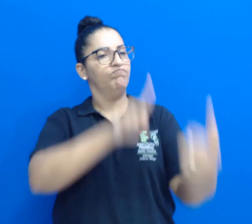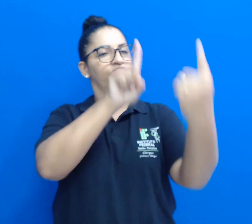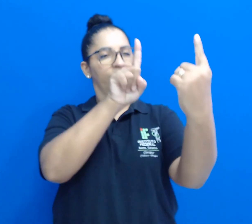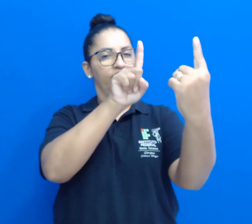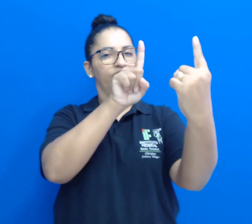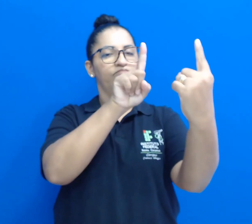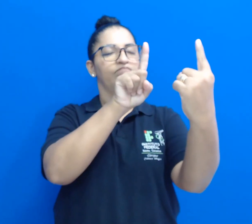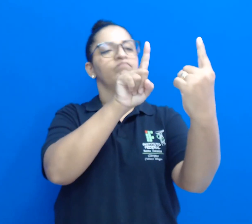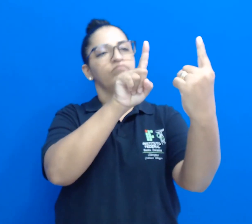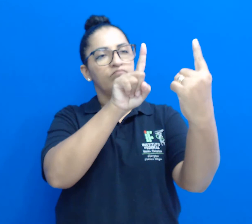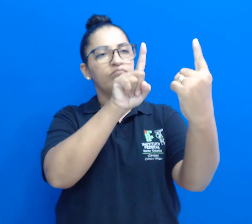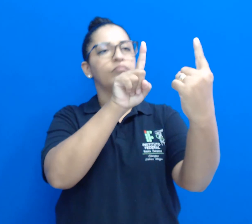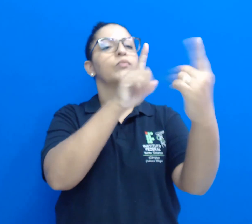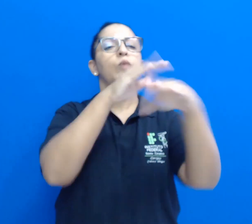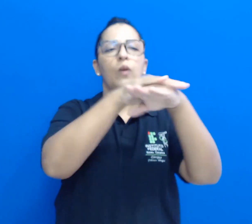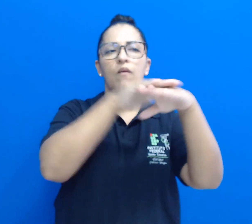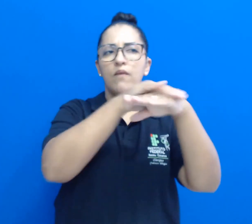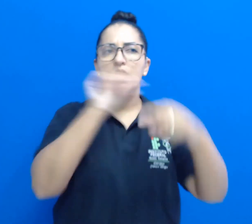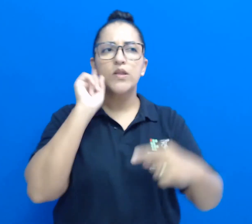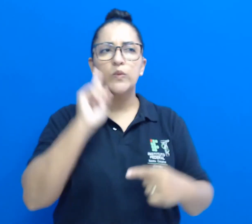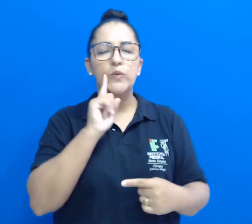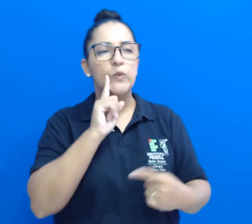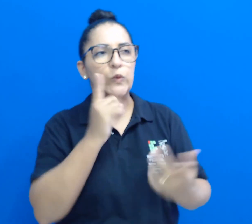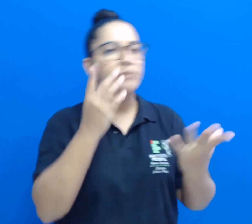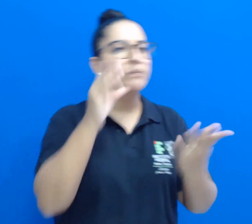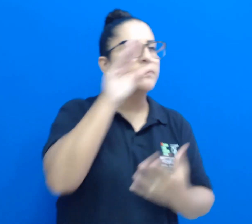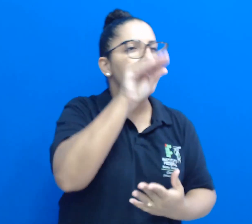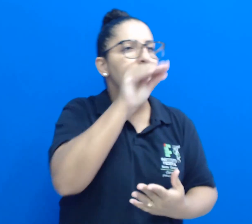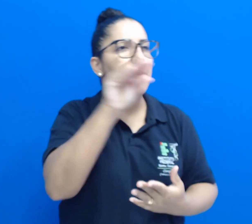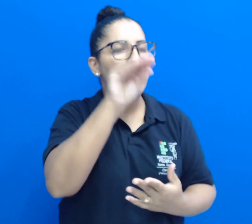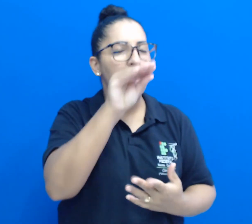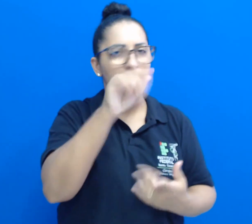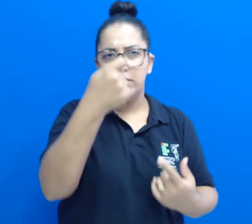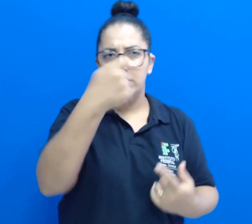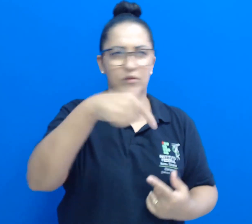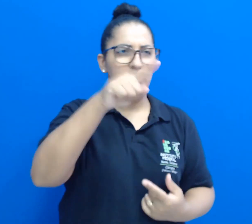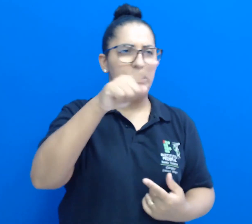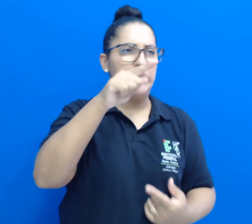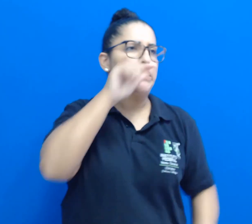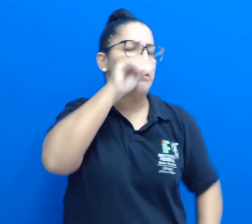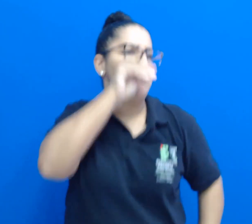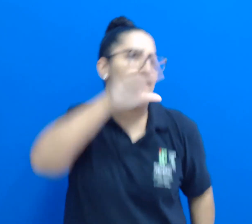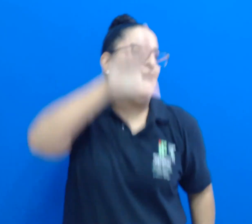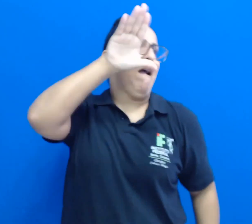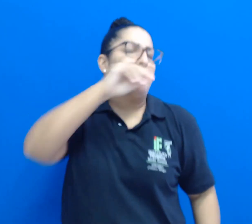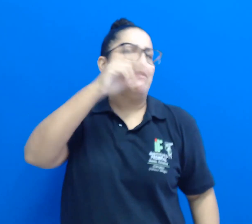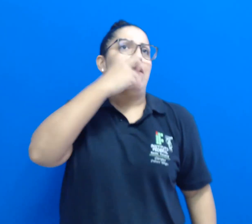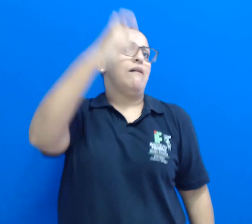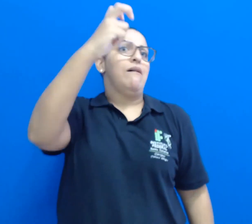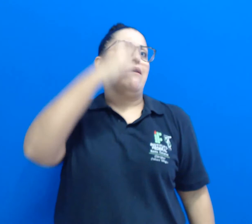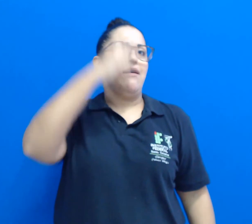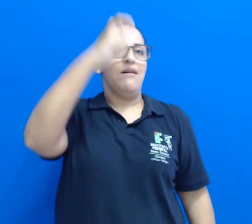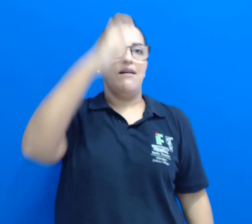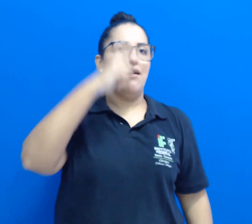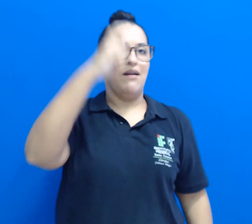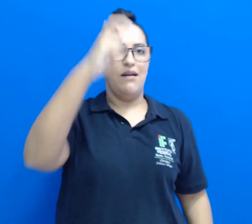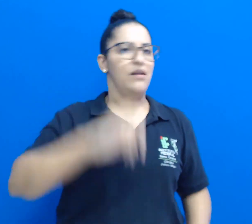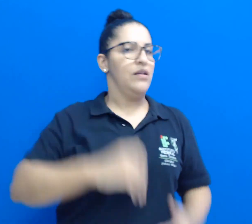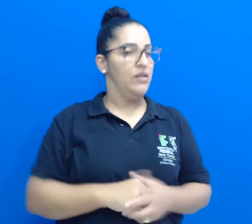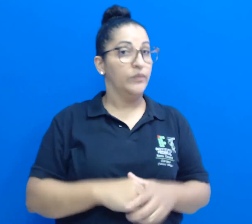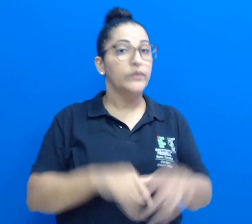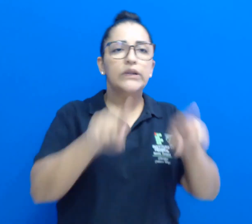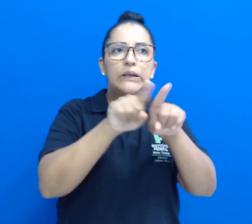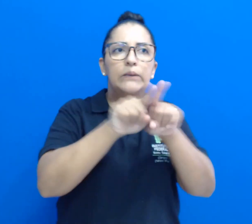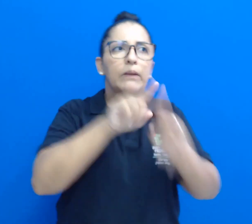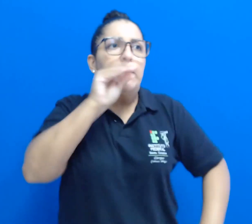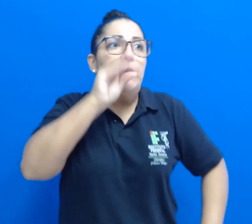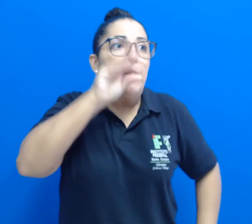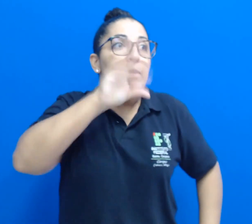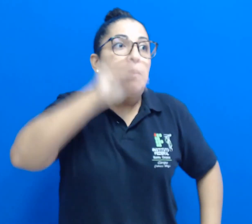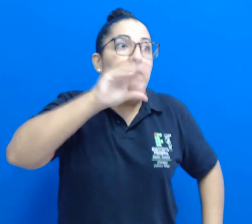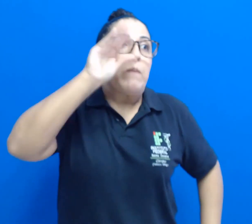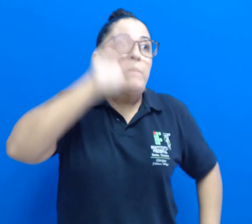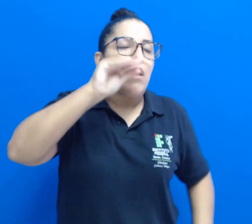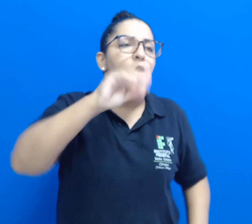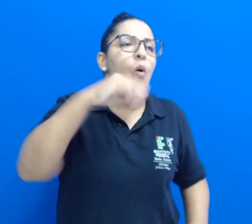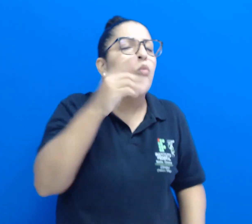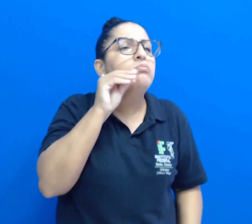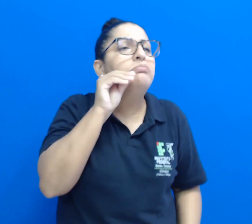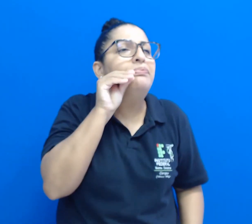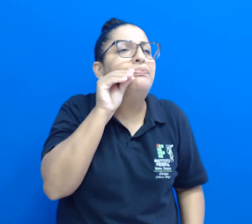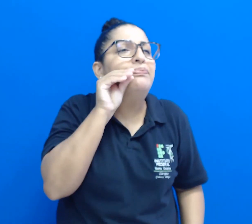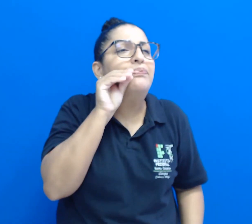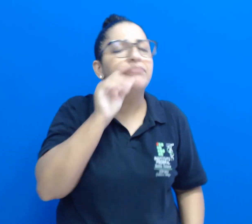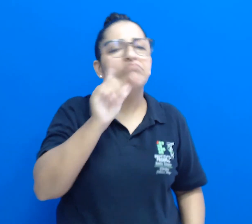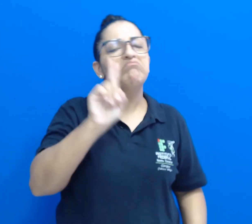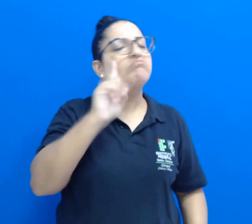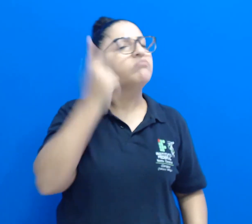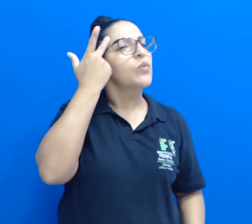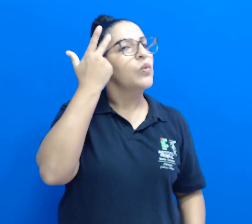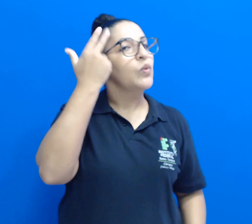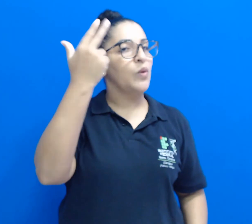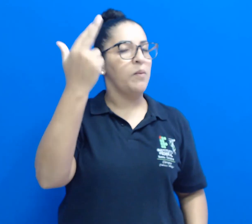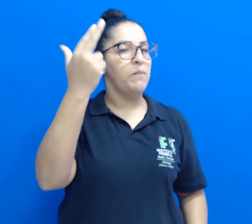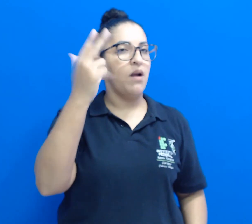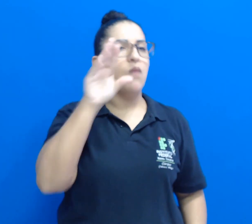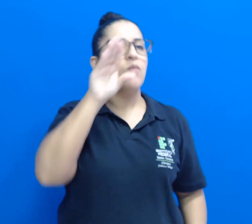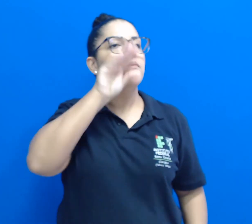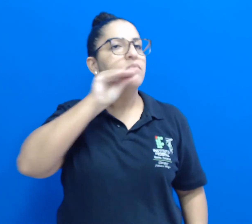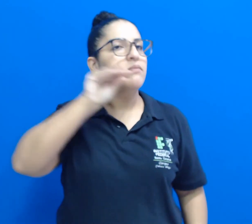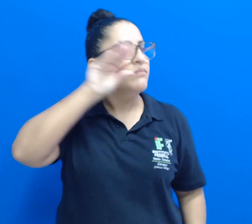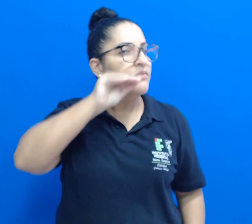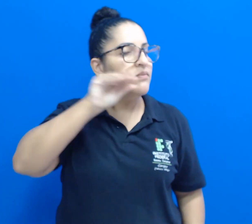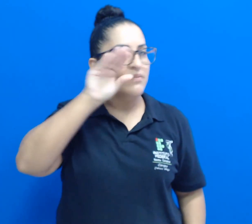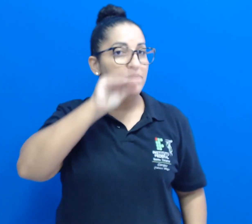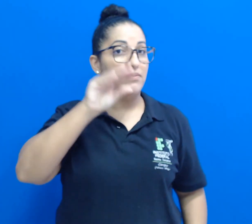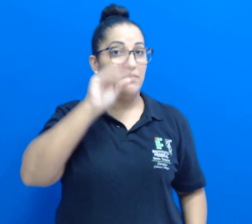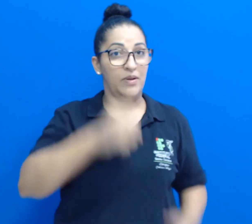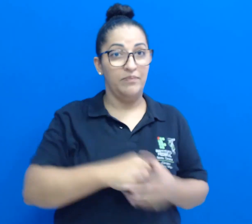Ao conversar com a pessoa surda não é necessário falar alto demais, nem muito rápido e nem devagar, num ritmo e volume natural.